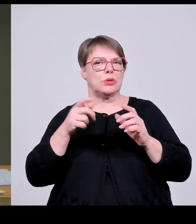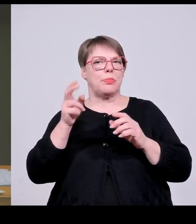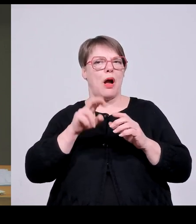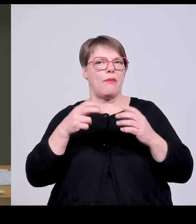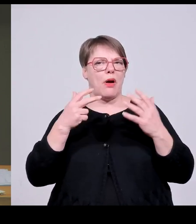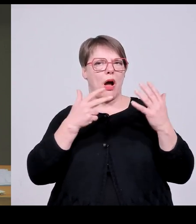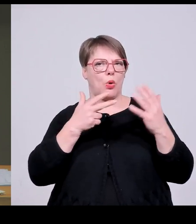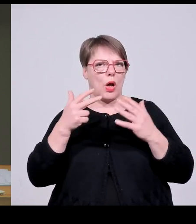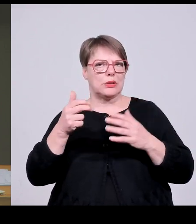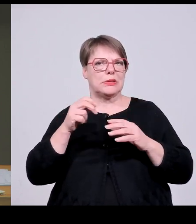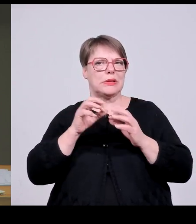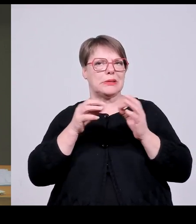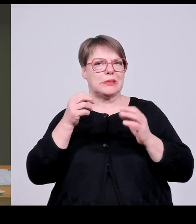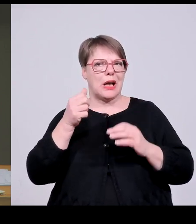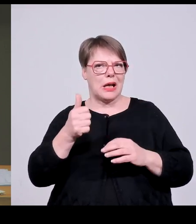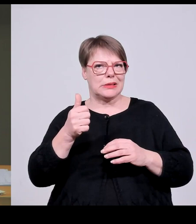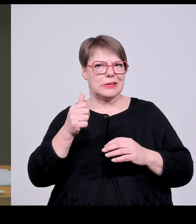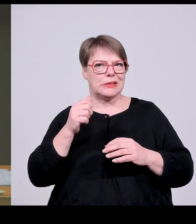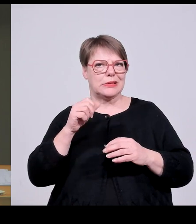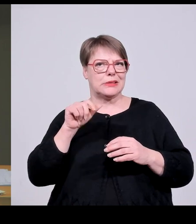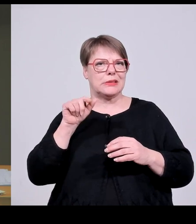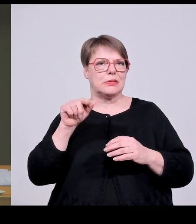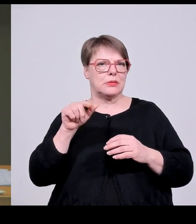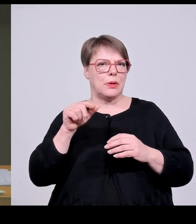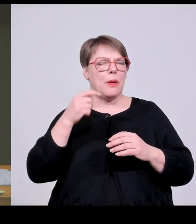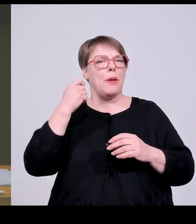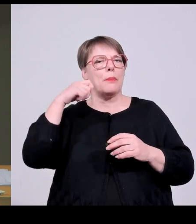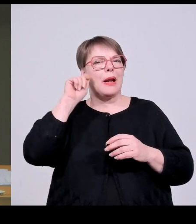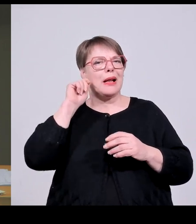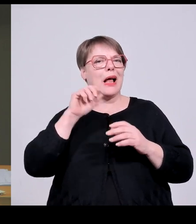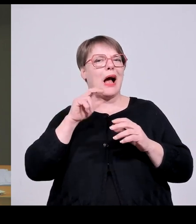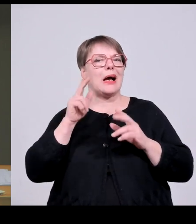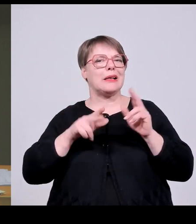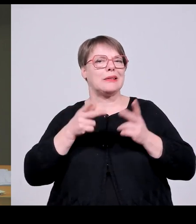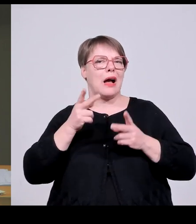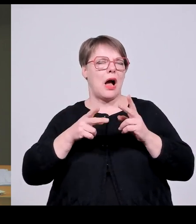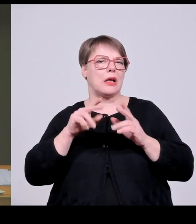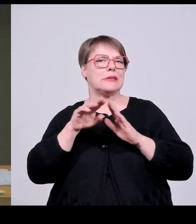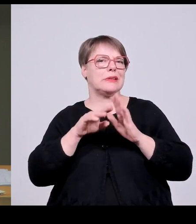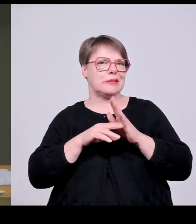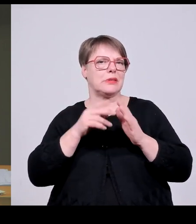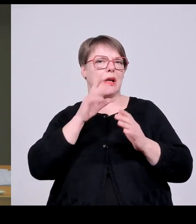Ich weise außerdem darauf hin, dass die Fernsehkameras nicht auf die Wahlkabinen ausgerichtet werden dürfen.